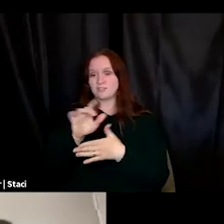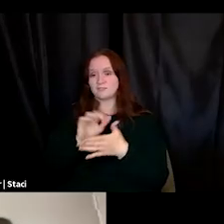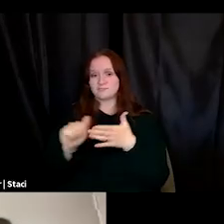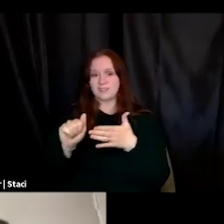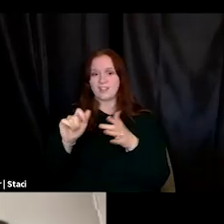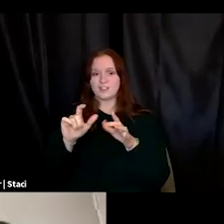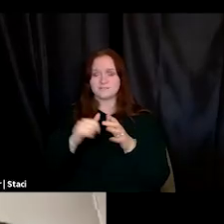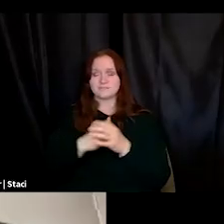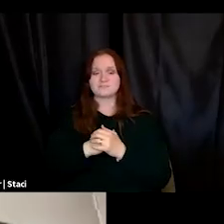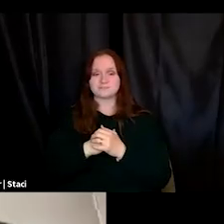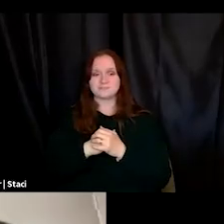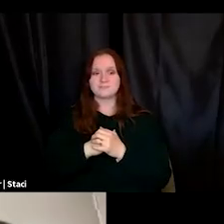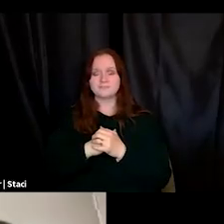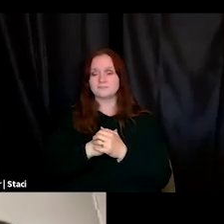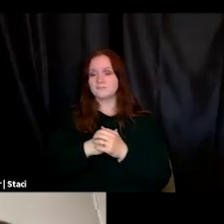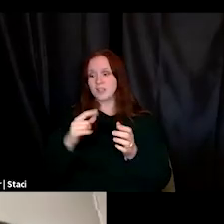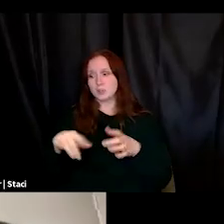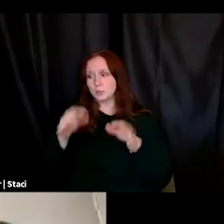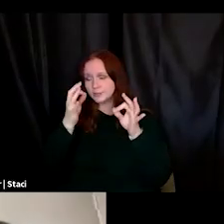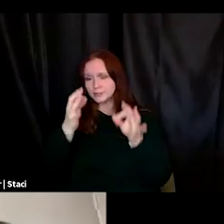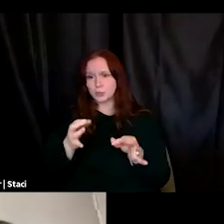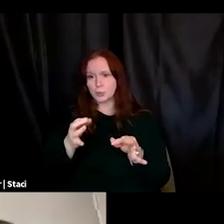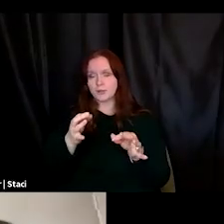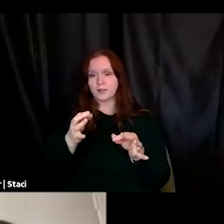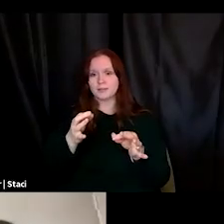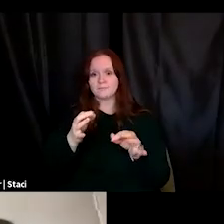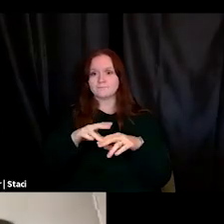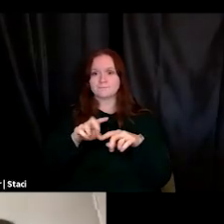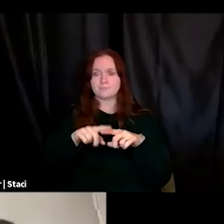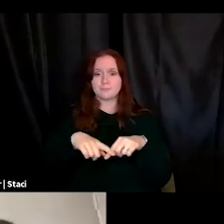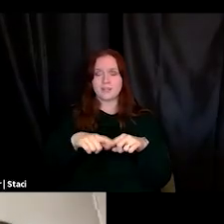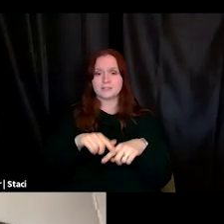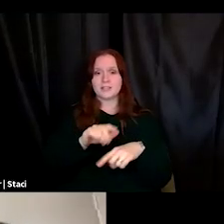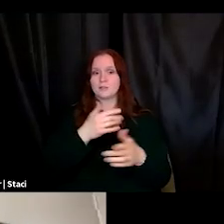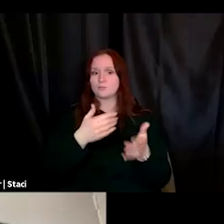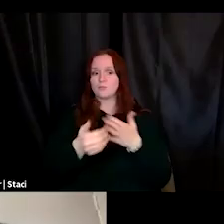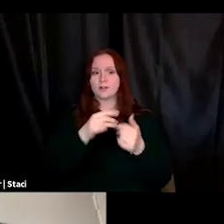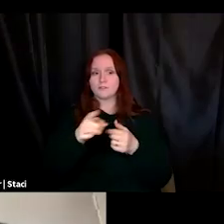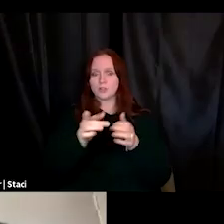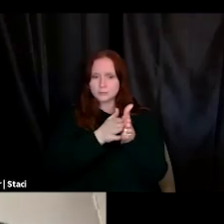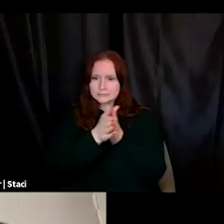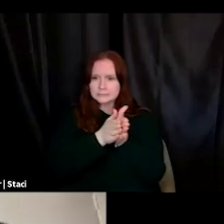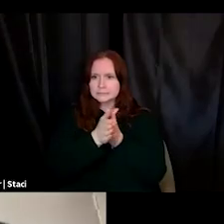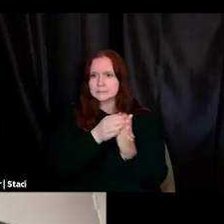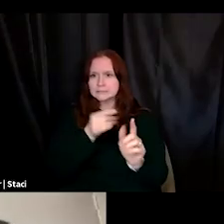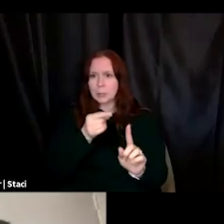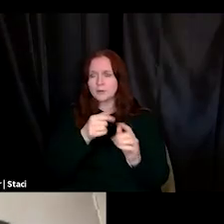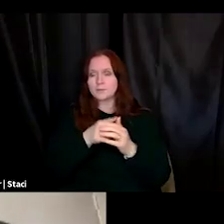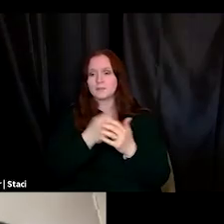Muy bien. Otra cosa que es realmente útil para los solicitantes durante el proceso de solicitud